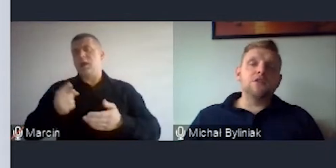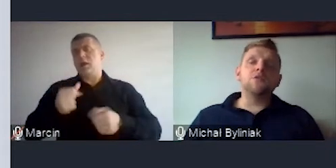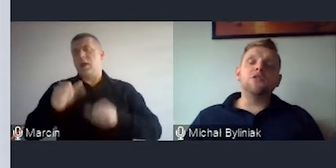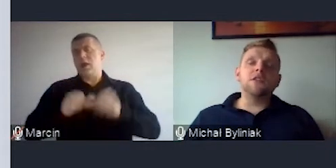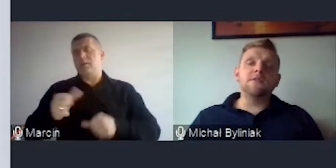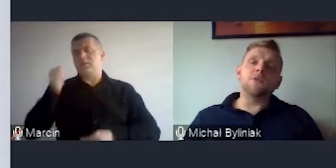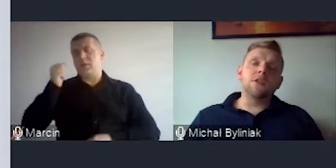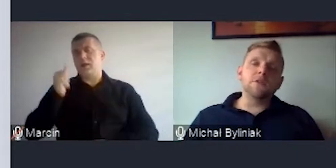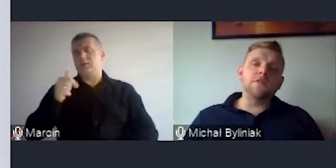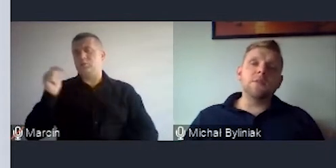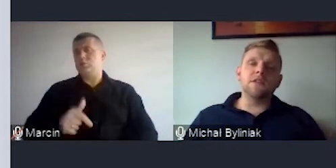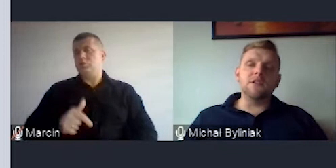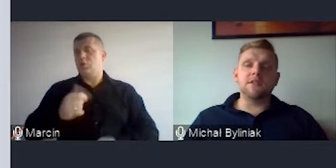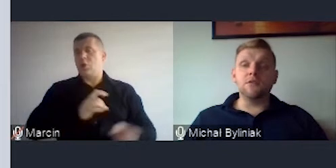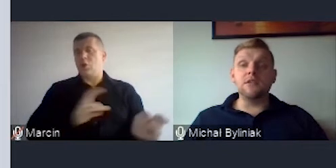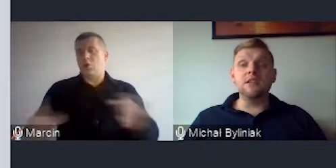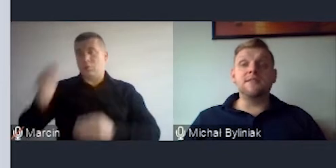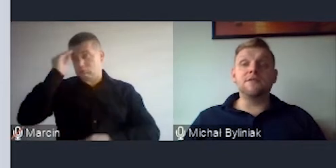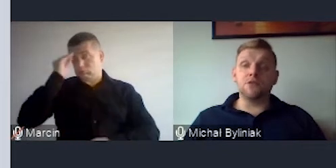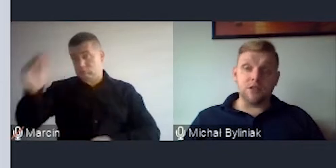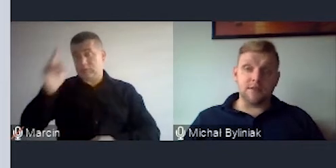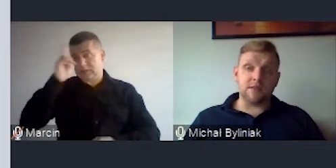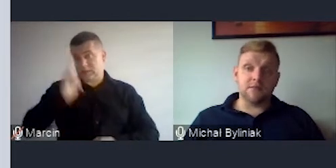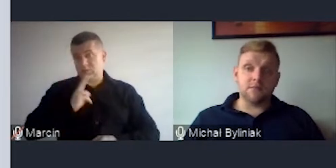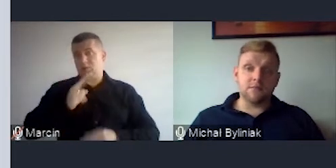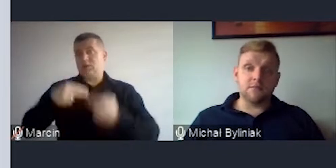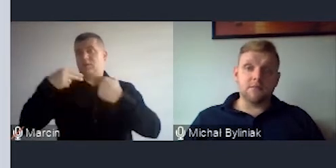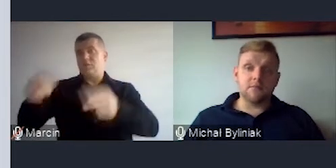to musicie niezwłocznie poinformować instytucję i zwrócić ten VAT.